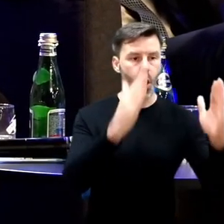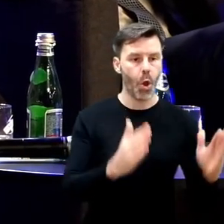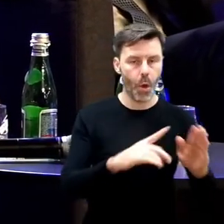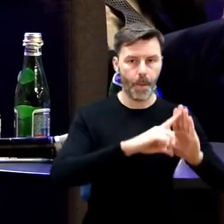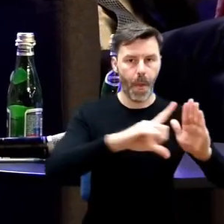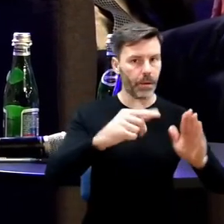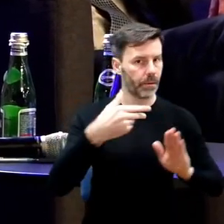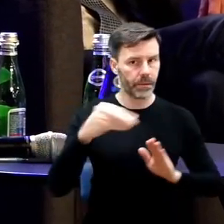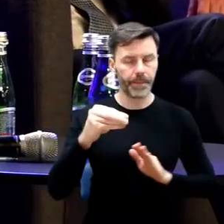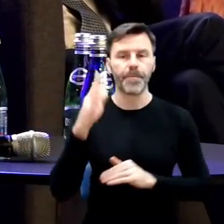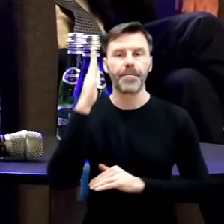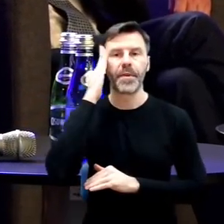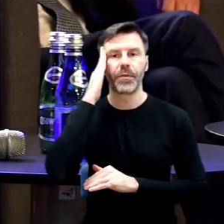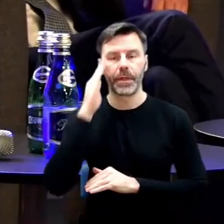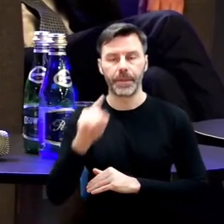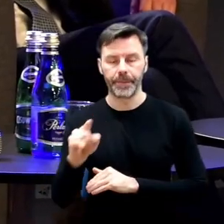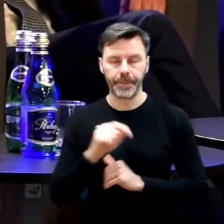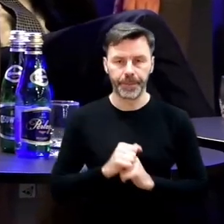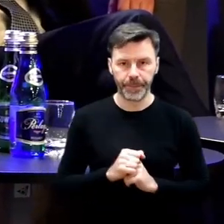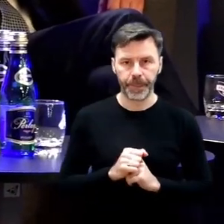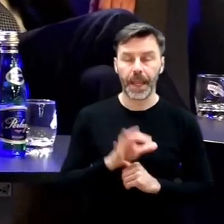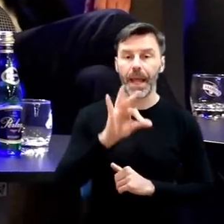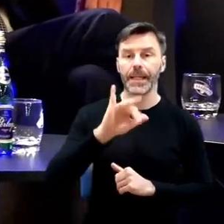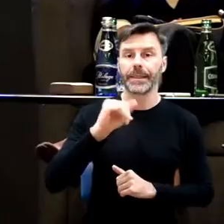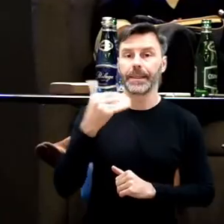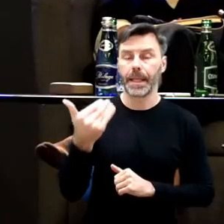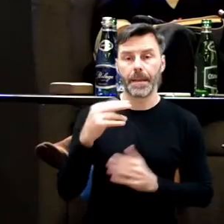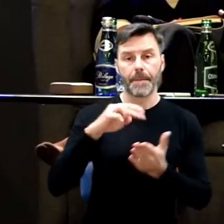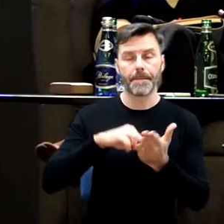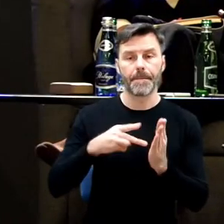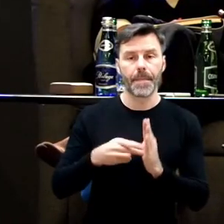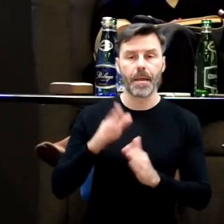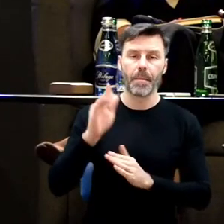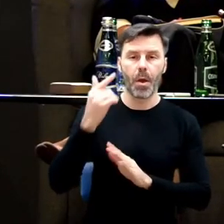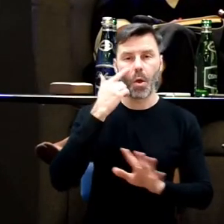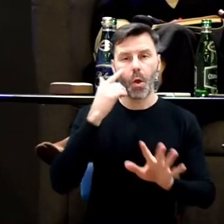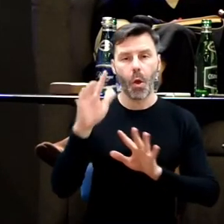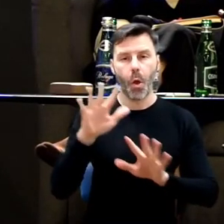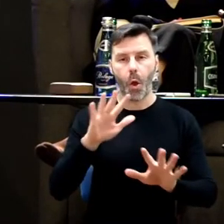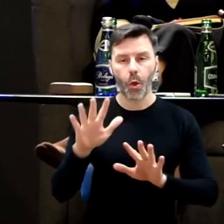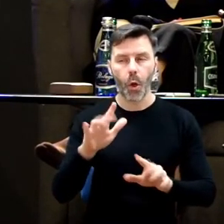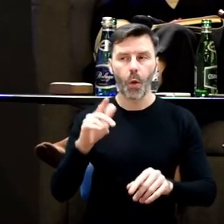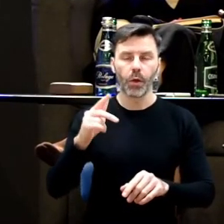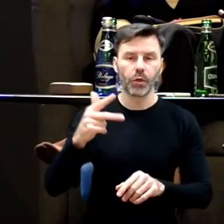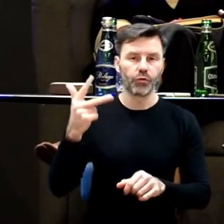tych SIM-ów, które są utworzone sięgają około 30 tysięcy mieszkań.